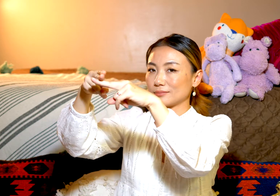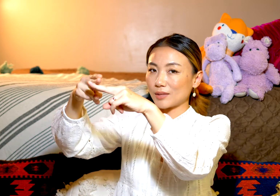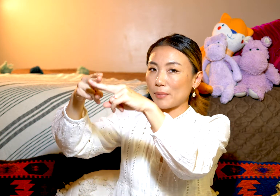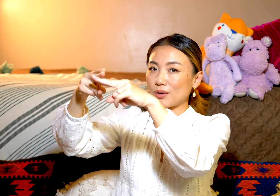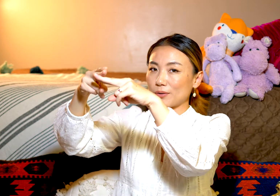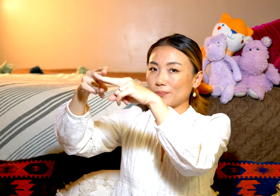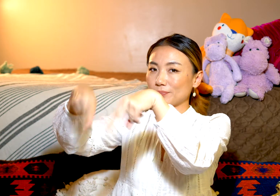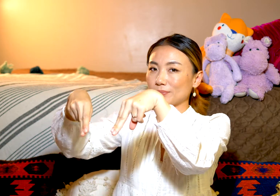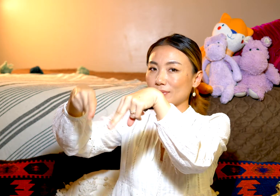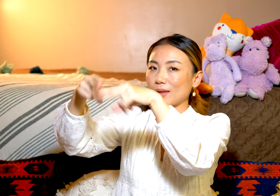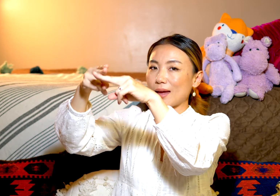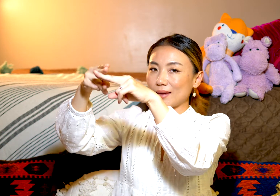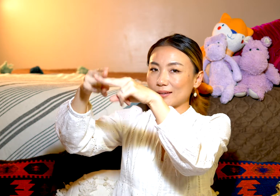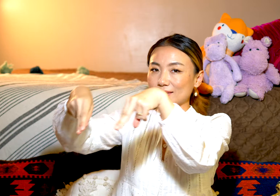たまご Egg